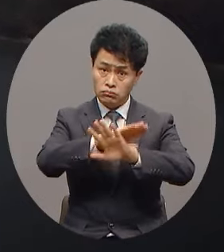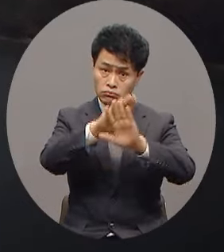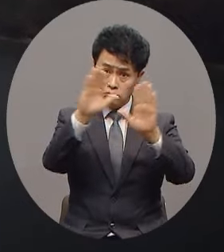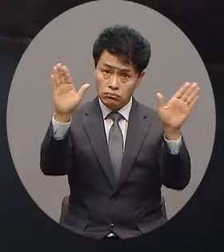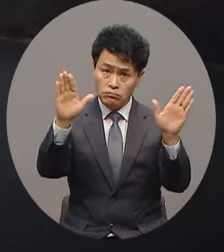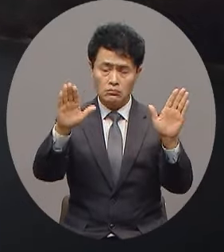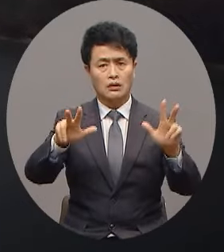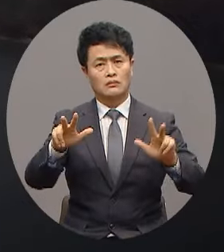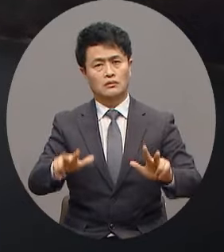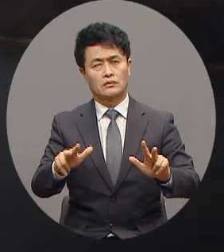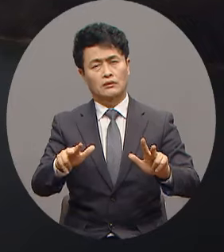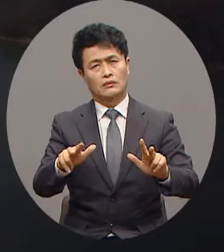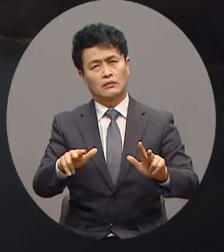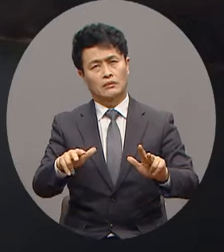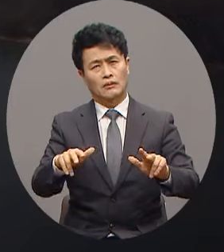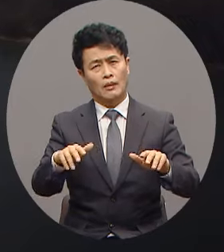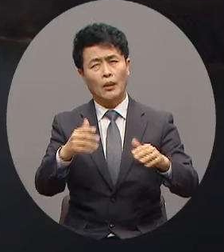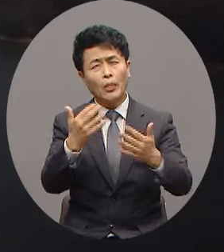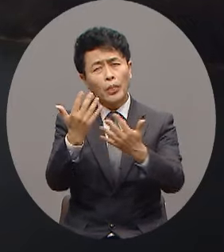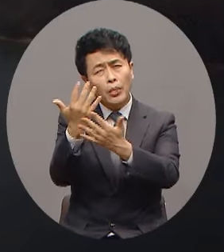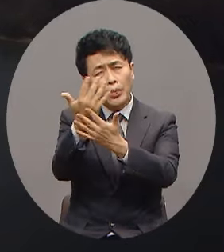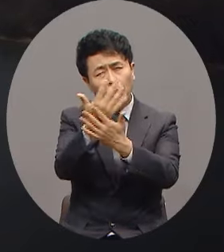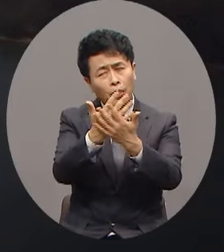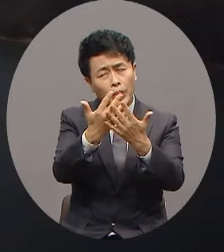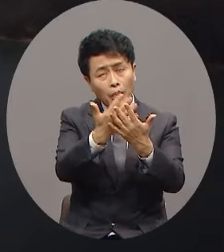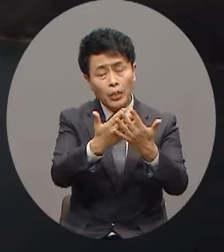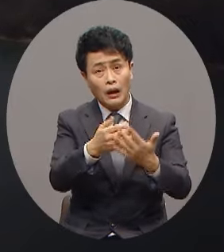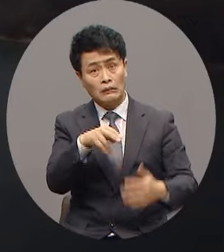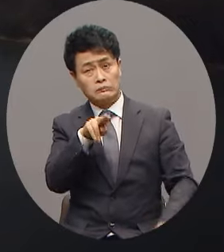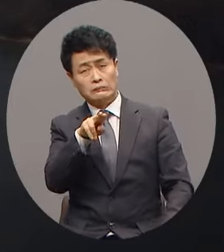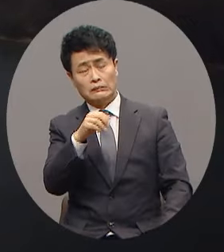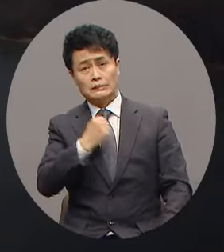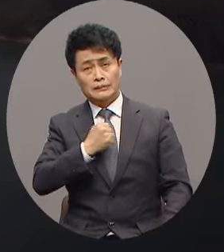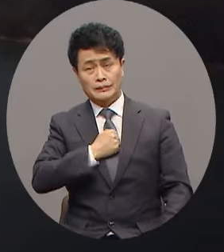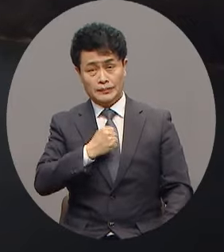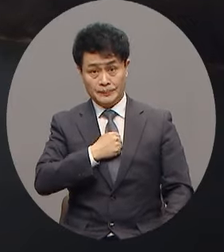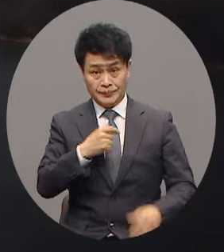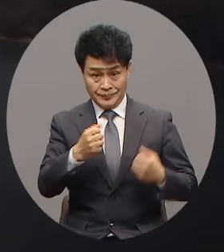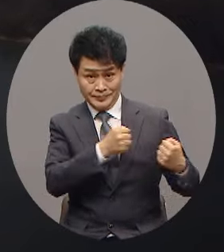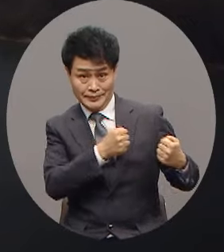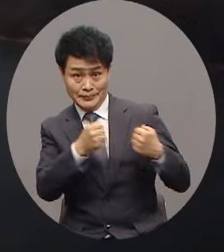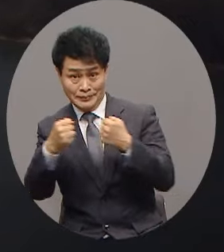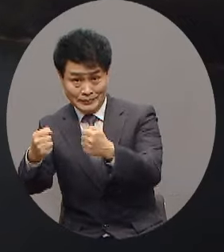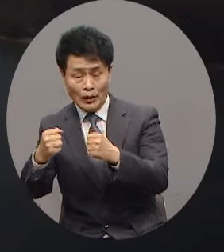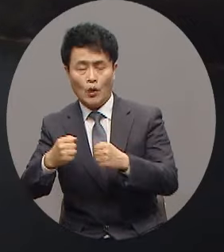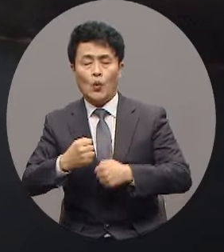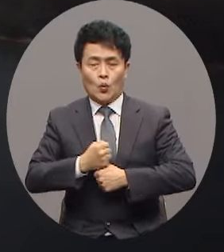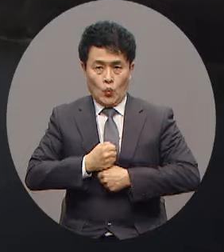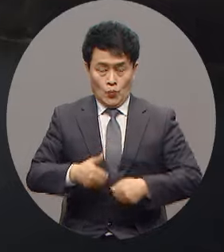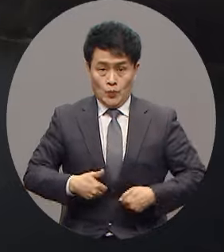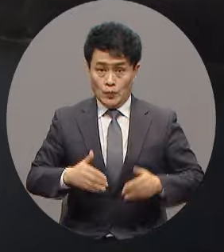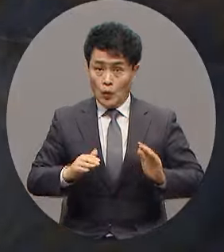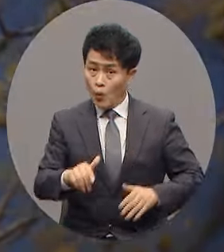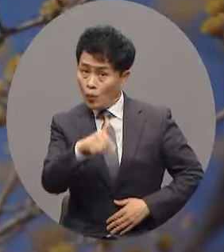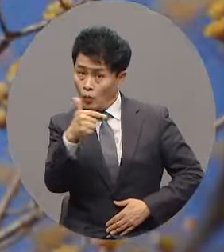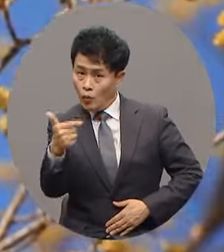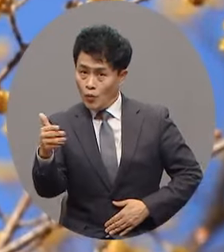이 시각 서울의 모습을 보시면 낮이 된 지금도 옅은 안개가 끼어 있어서 시야가 답답합니다. 이동하실 때 조심하셔야겠습니다.